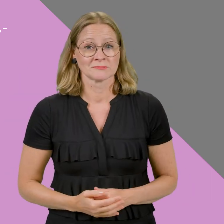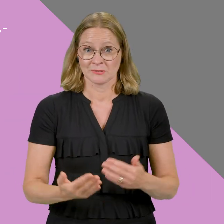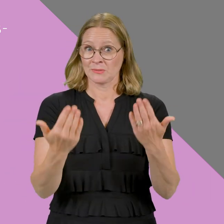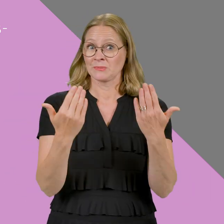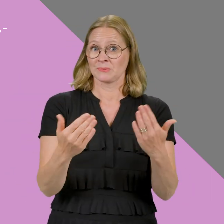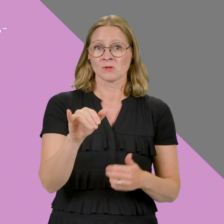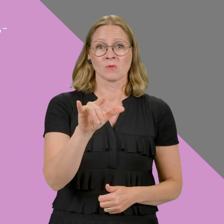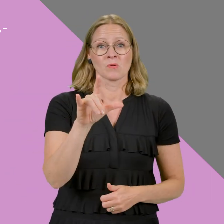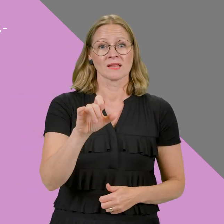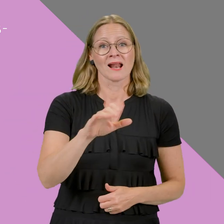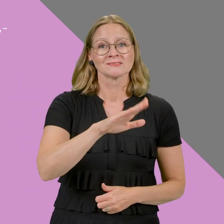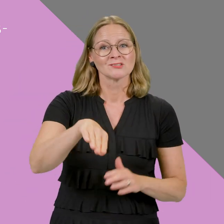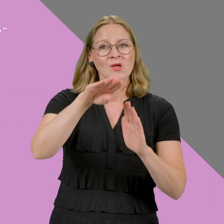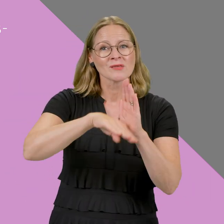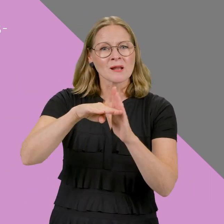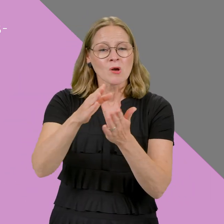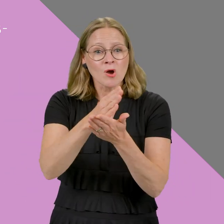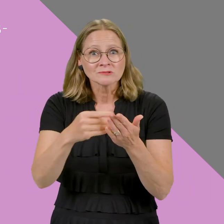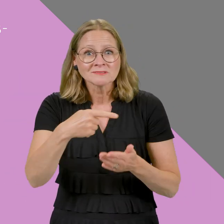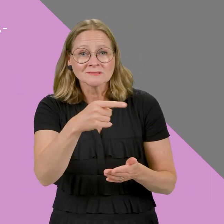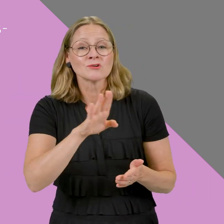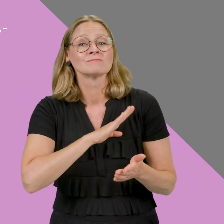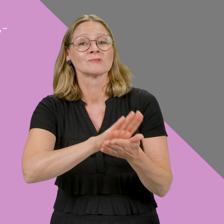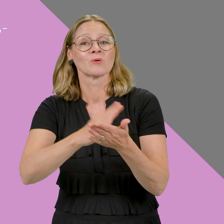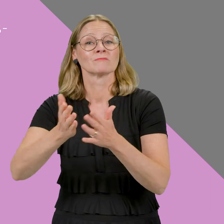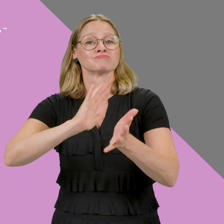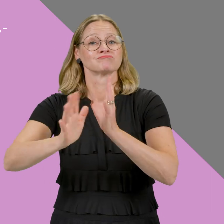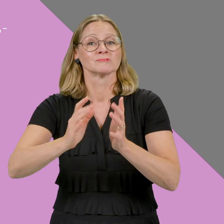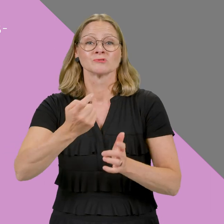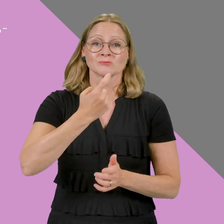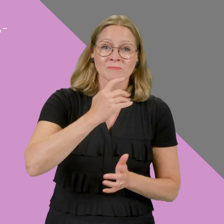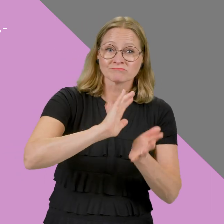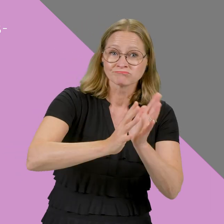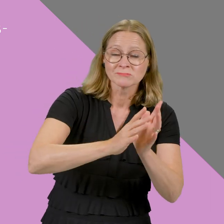Nykyisin Yle tulkkaa osan lastenohjelmistaan suomalaiselle -